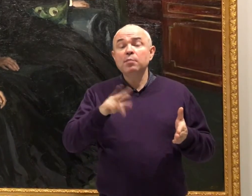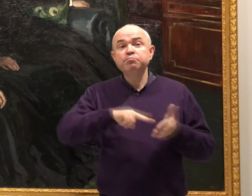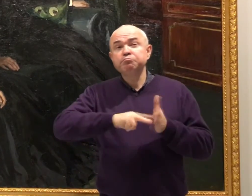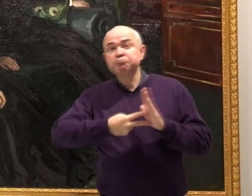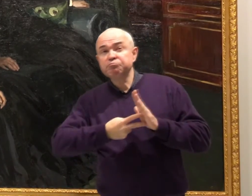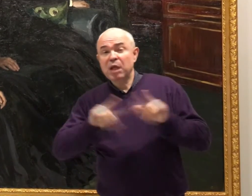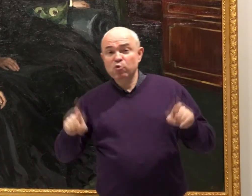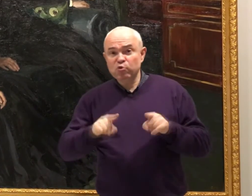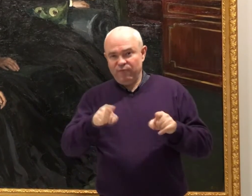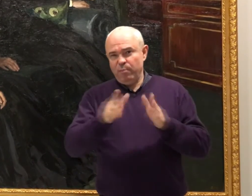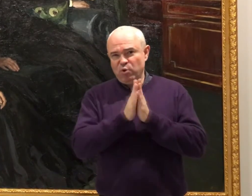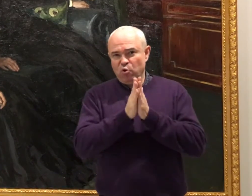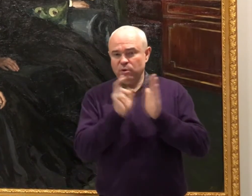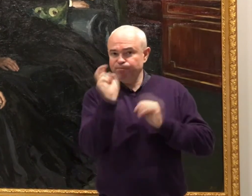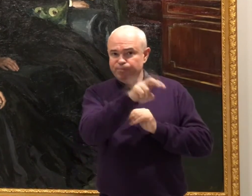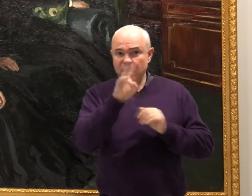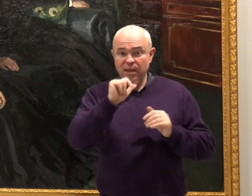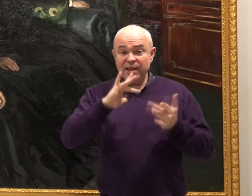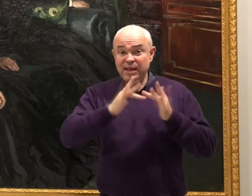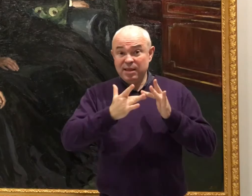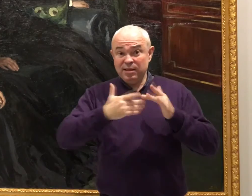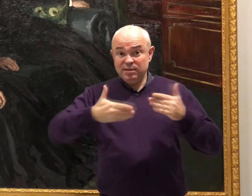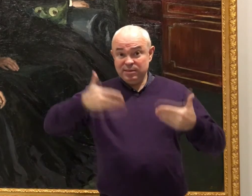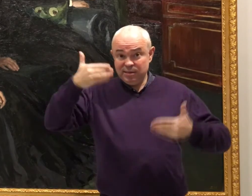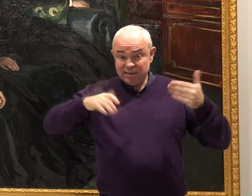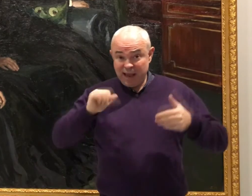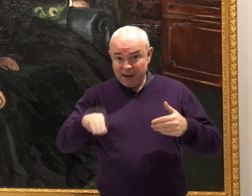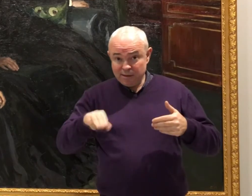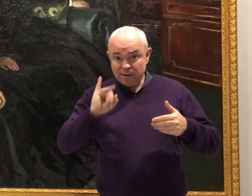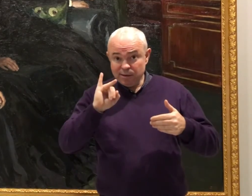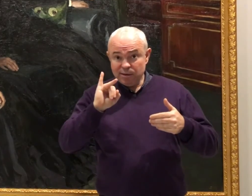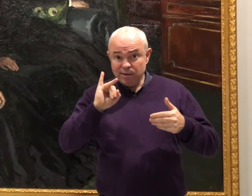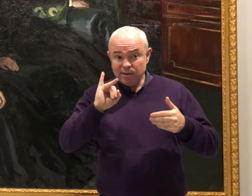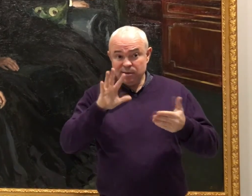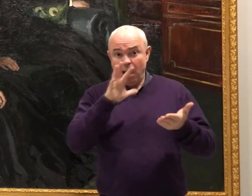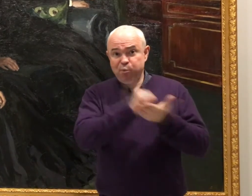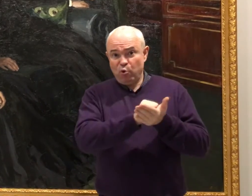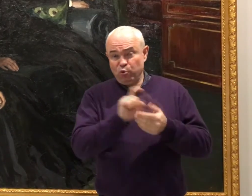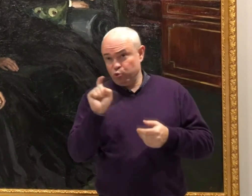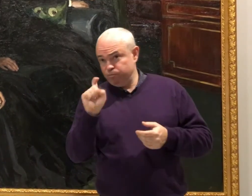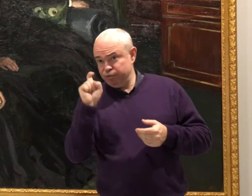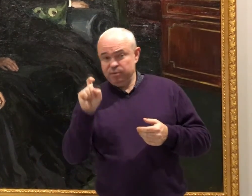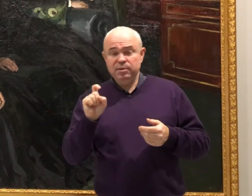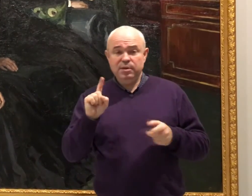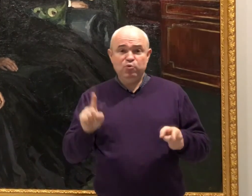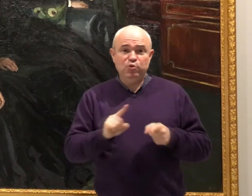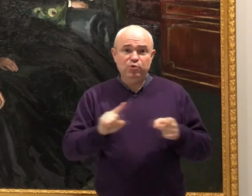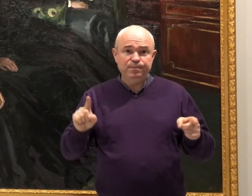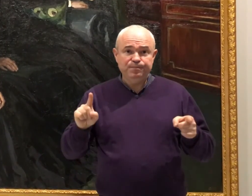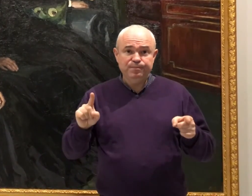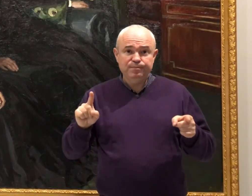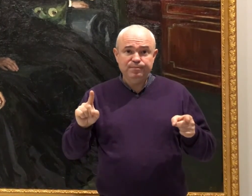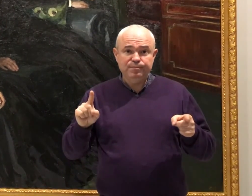Когда будете планировать посещение экскурсии, пожалуйста, зайдите на сайт музея и запишитесь.